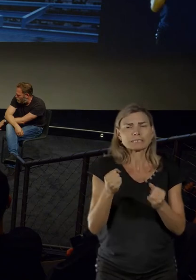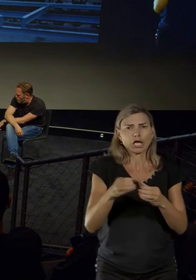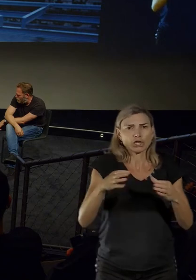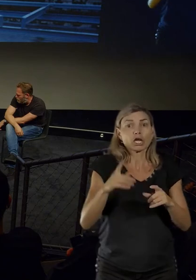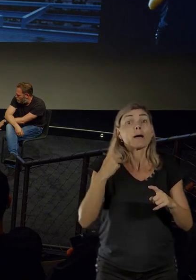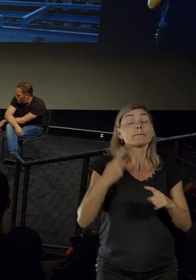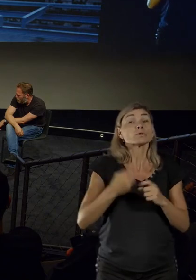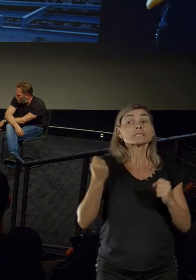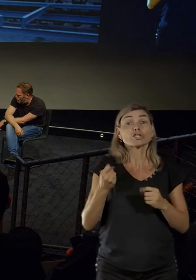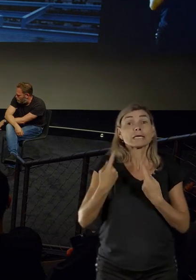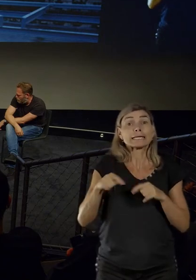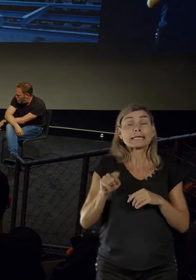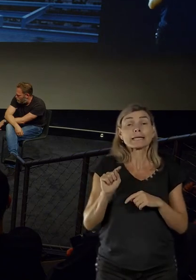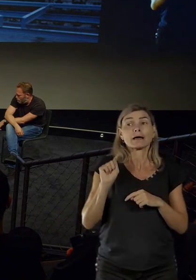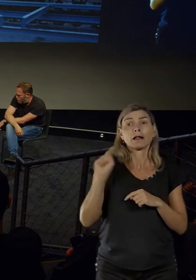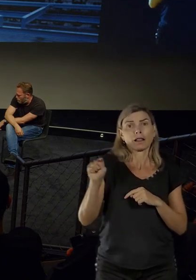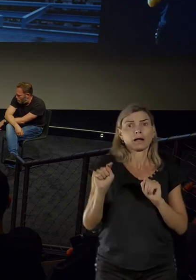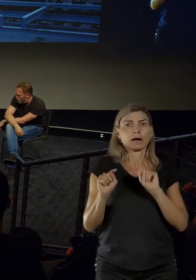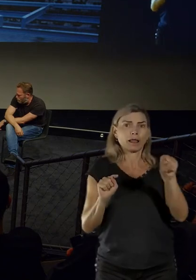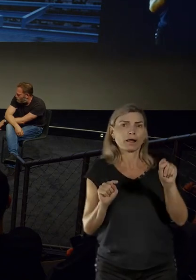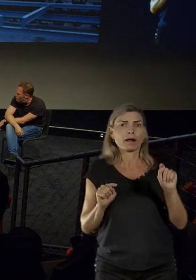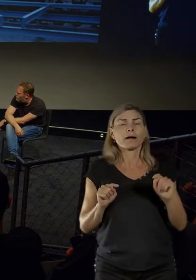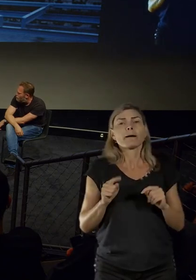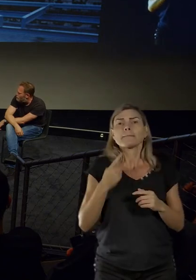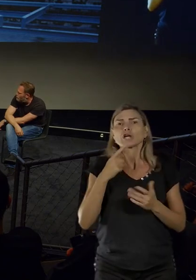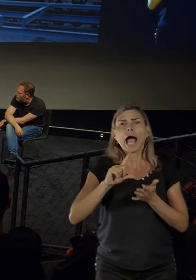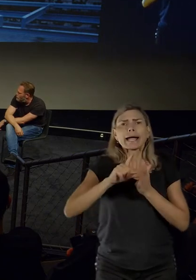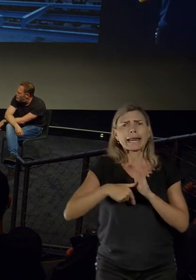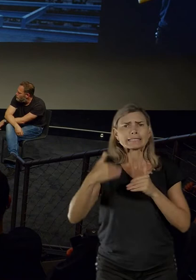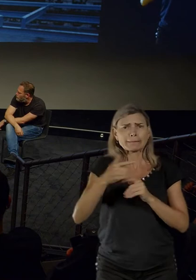A nebo taky třeba bydlet v zahraničí, dokonce. To znamená, že je klidně možné,